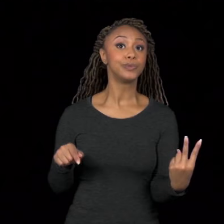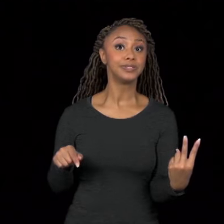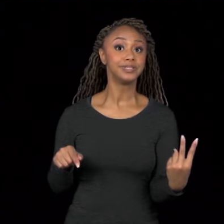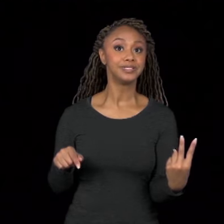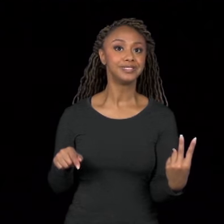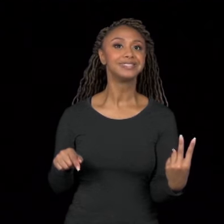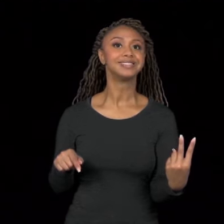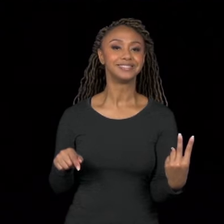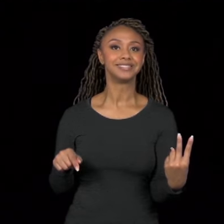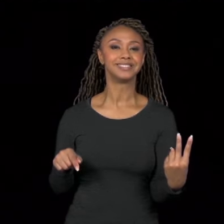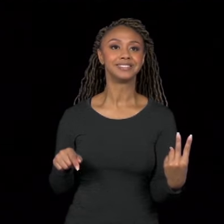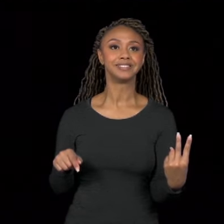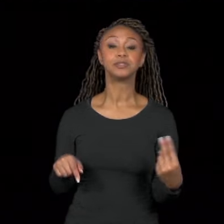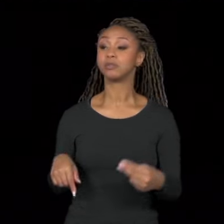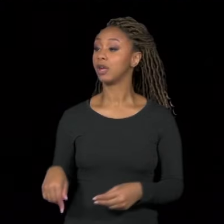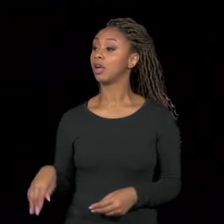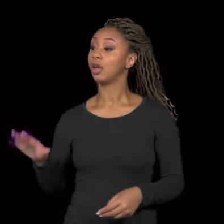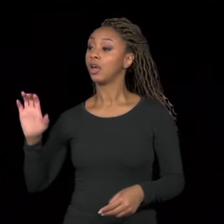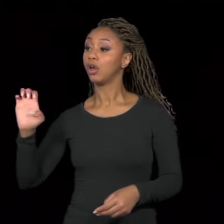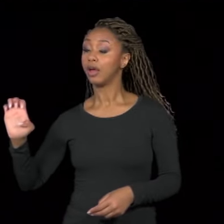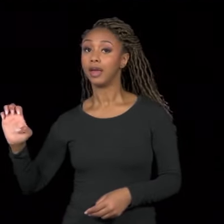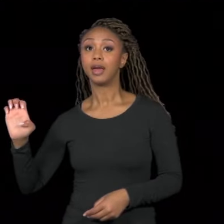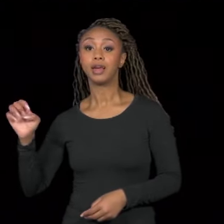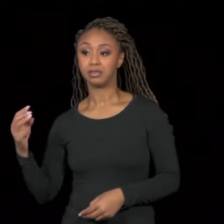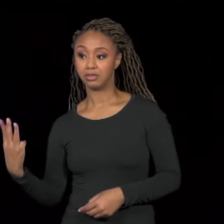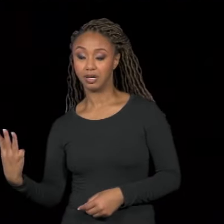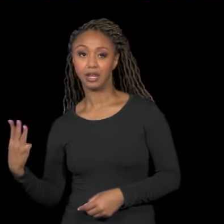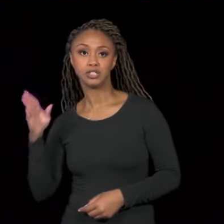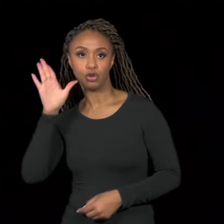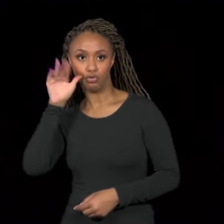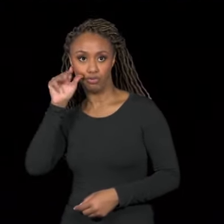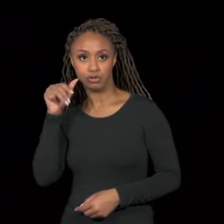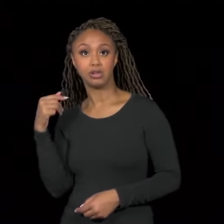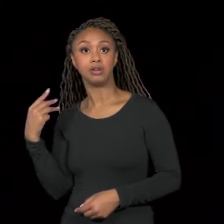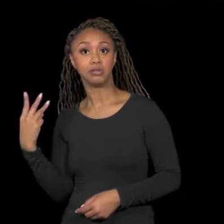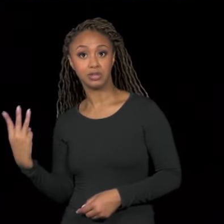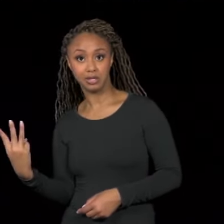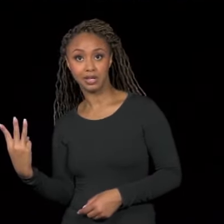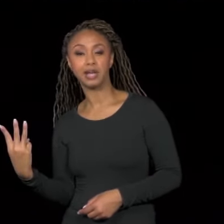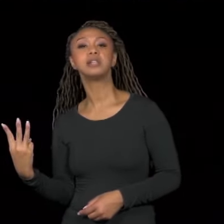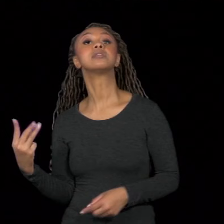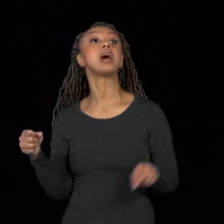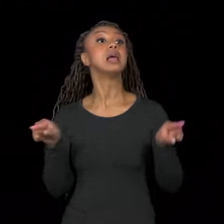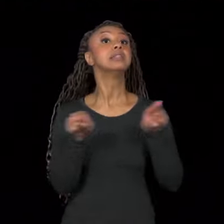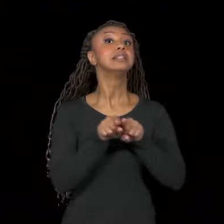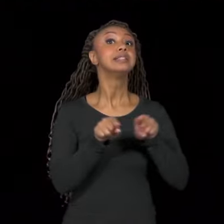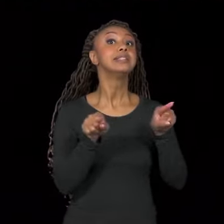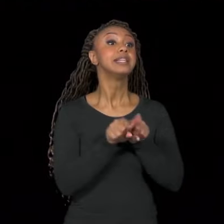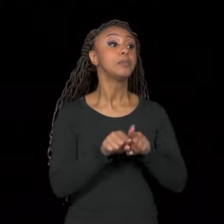O FUNCIONÁRIO "E3" ESTÁ RELACIONADO TAMBÉM AO DEPARTAMENTO "D2".